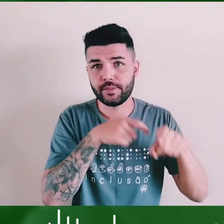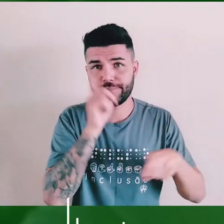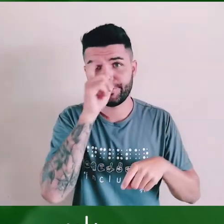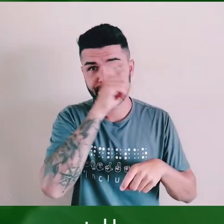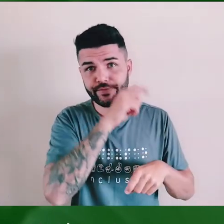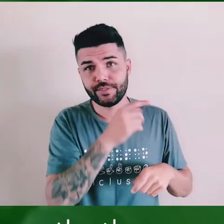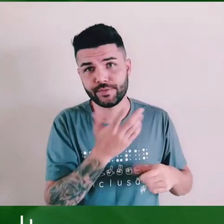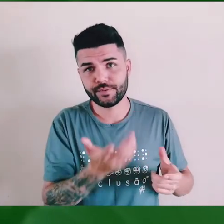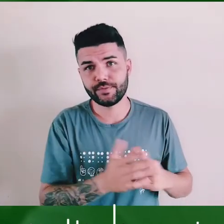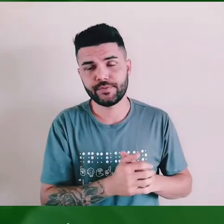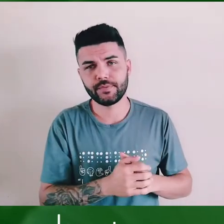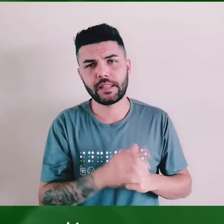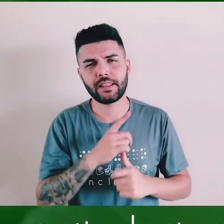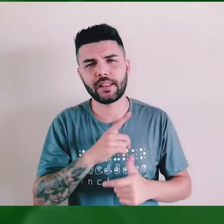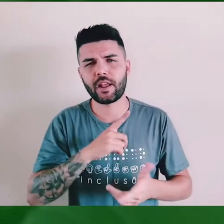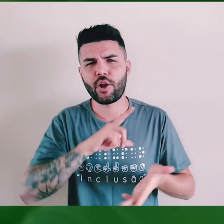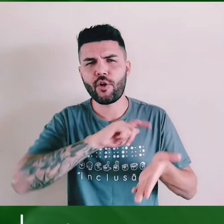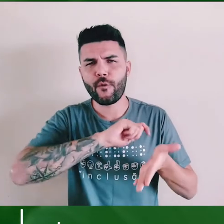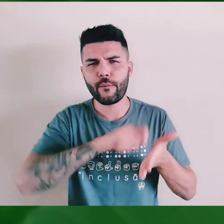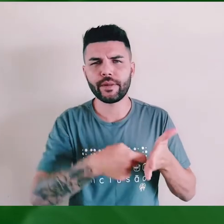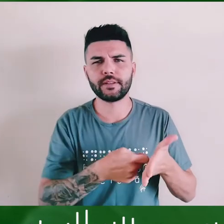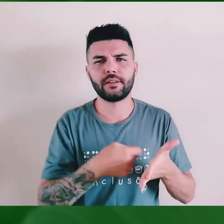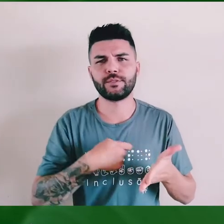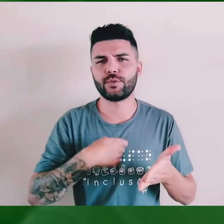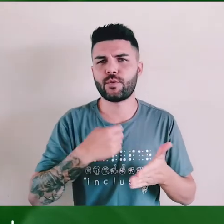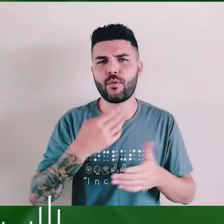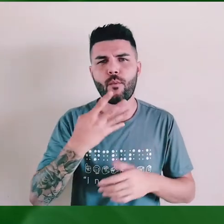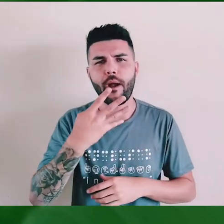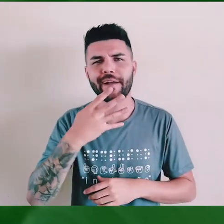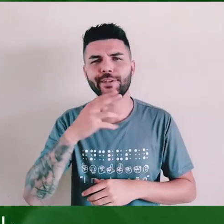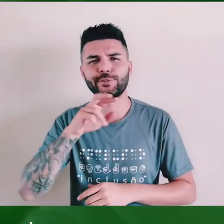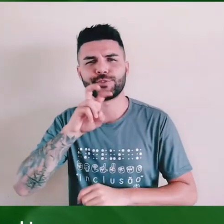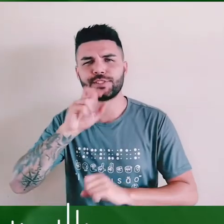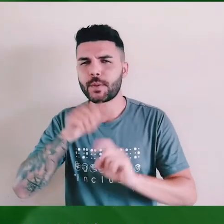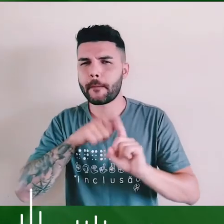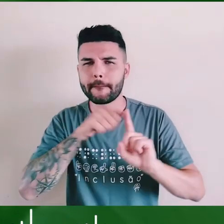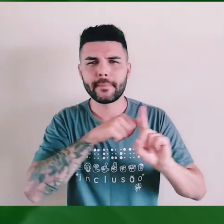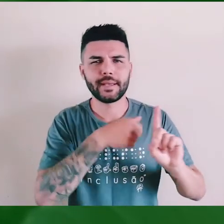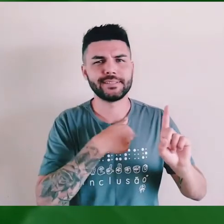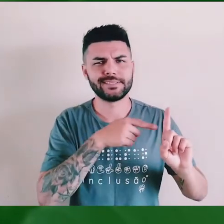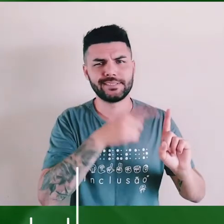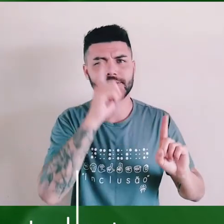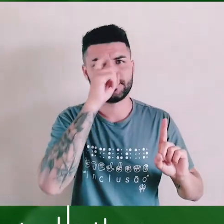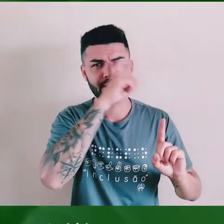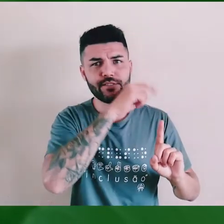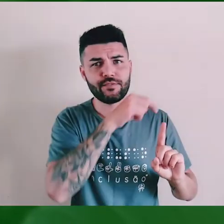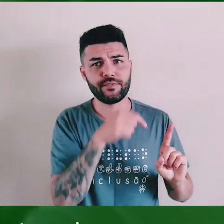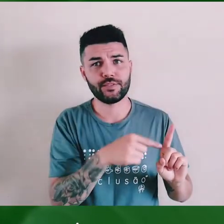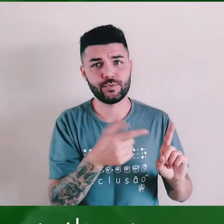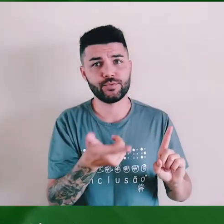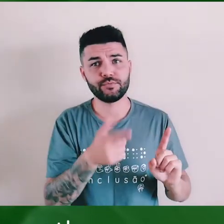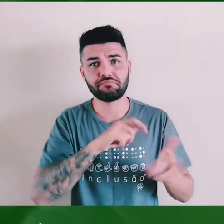a situação já está boa né? Fazem contratos de 4-5 meses, e esses jogadores são jogadores